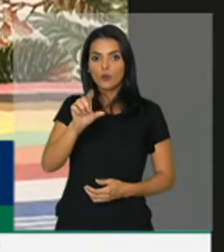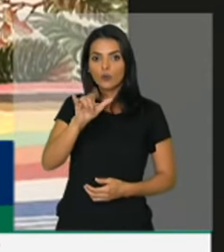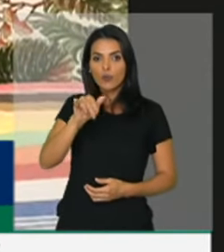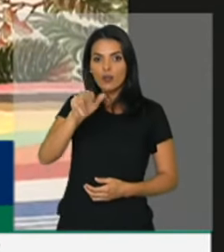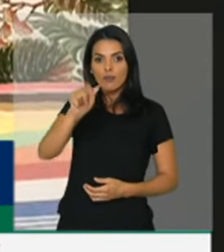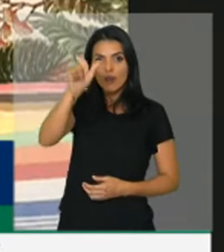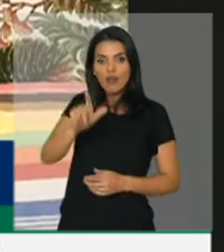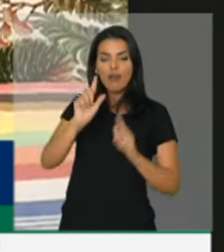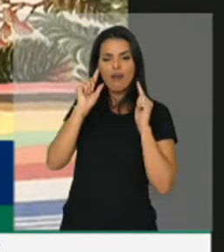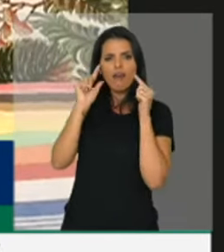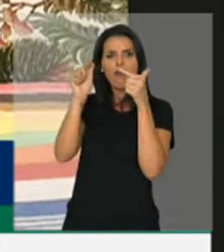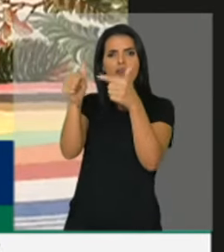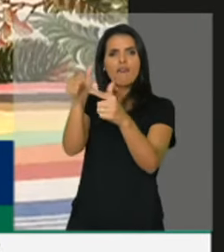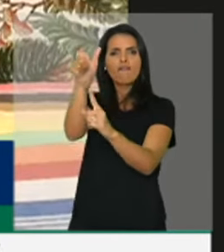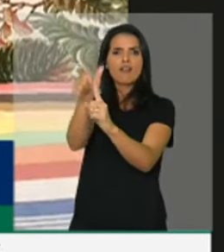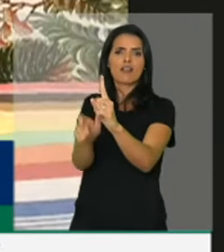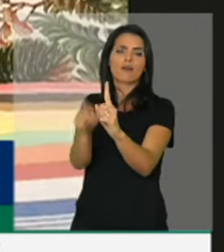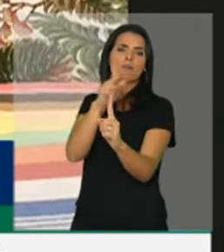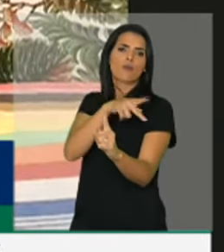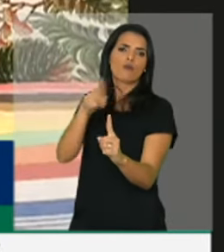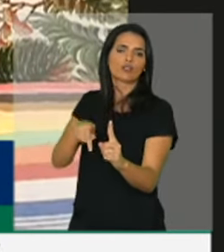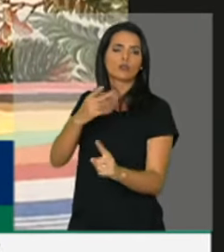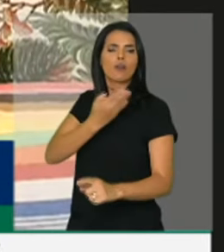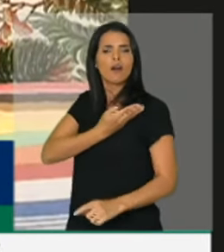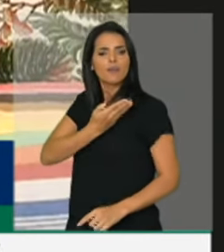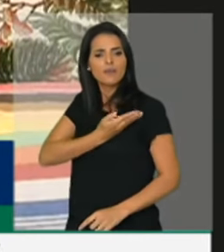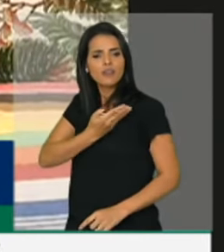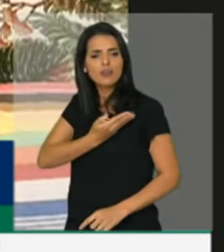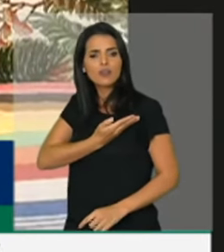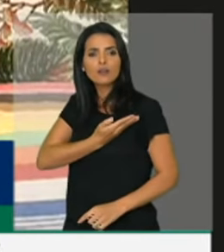DE DEFESA DA DEMOCRACIA... ELE FOI A NOSSA GRANDE REFERÊ